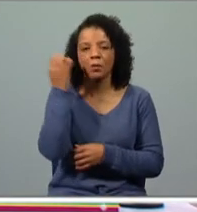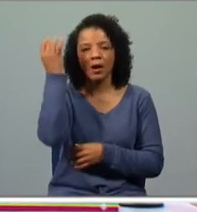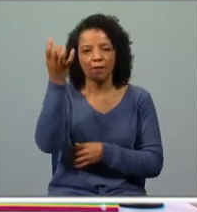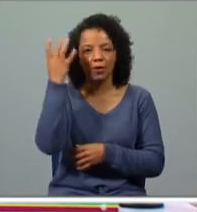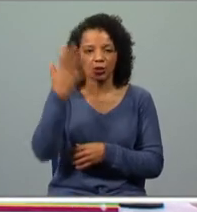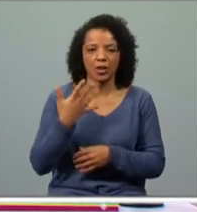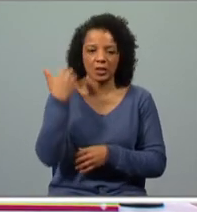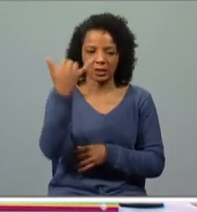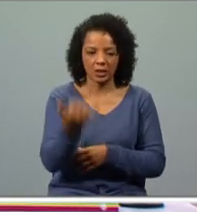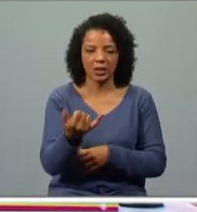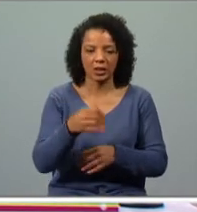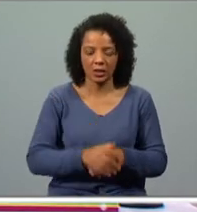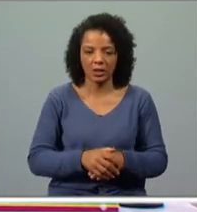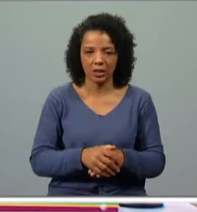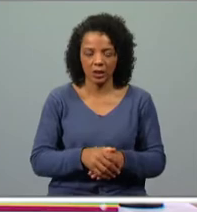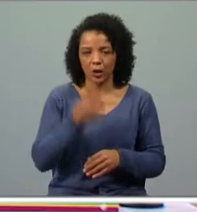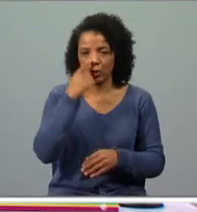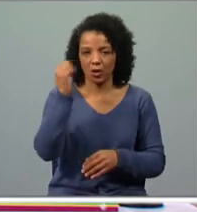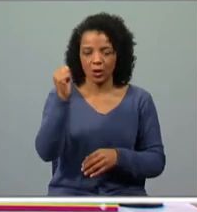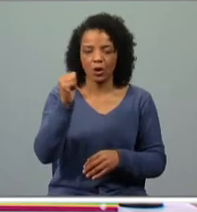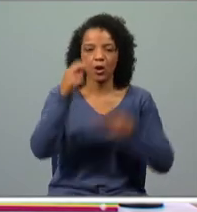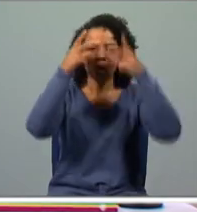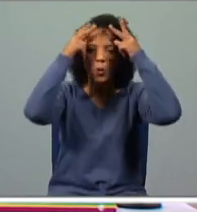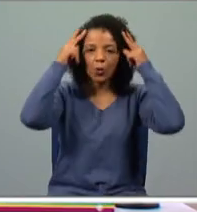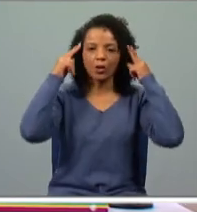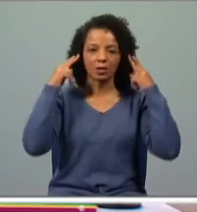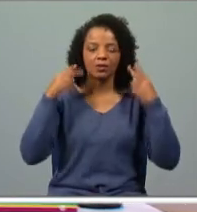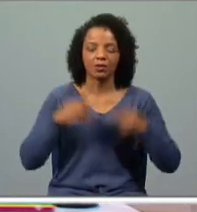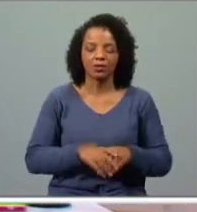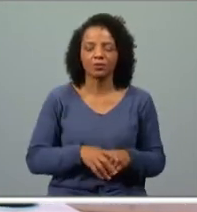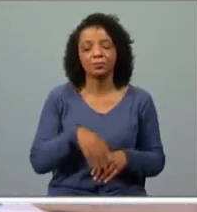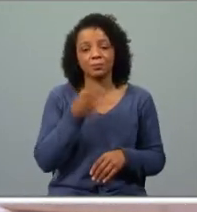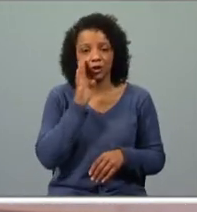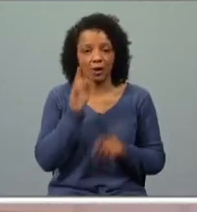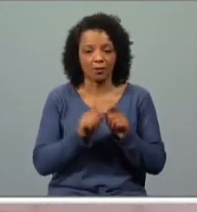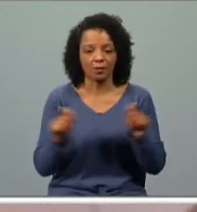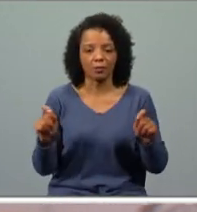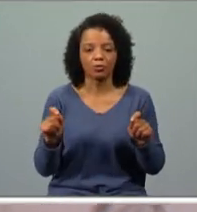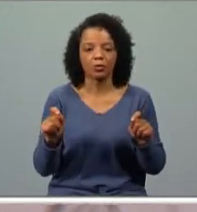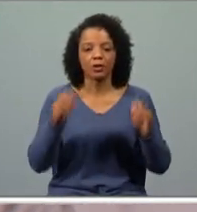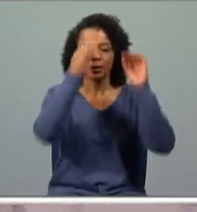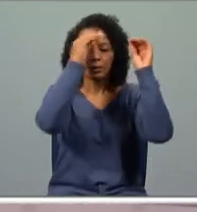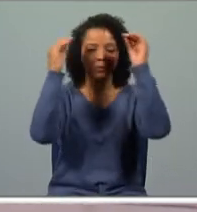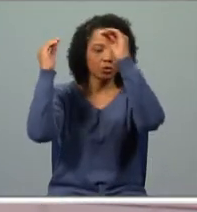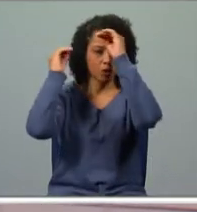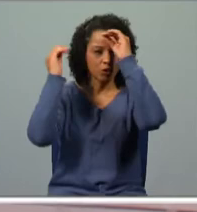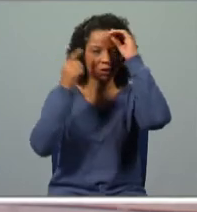aqui do Nosso Herói Ulisses que já Vimos que é uma personagem que muito astuta 我們已經看過的我們的英雄尤利西斯在這裡誰是一個非常狡猾的角色